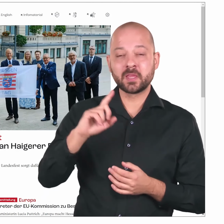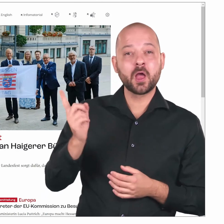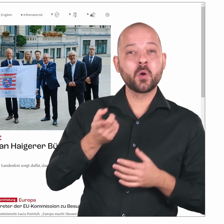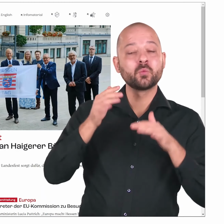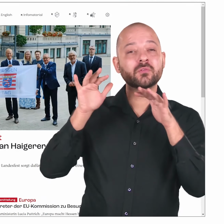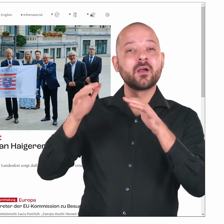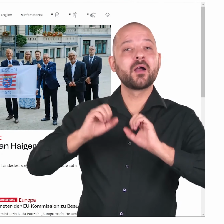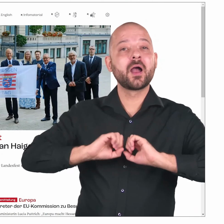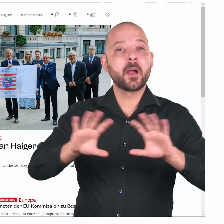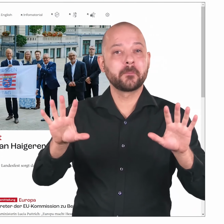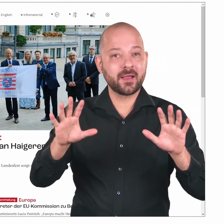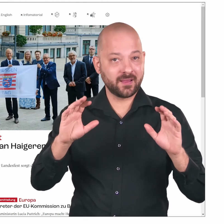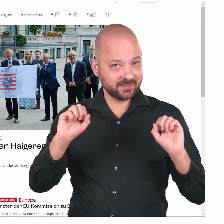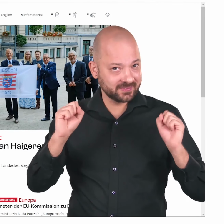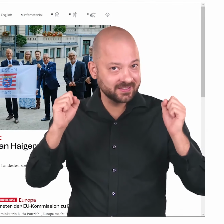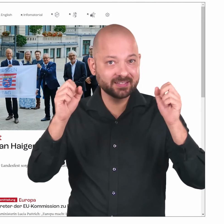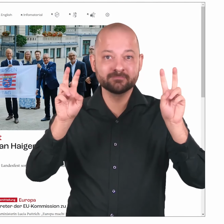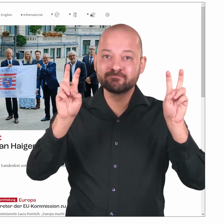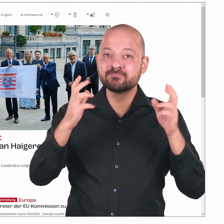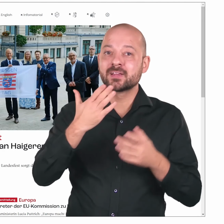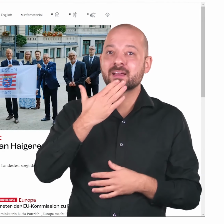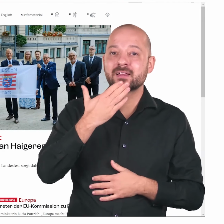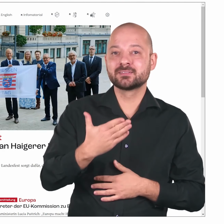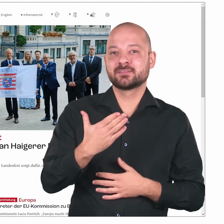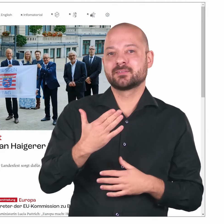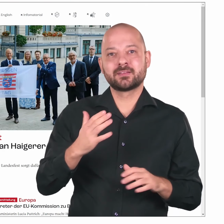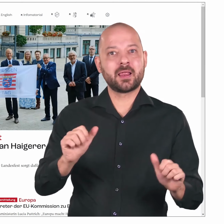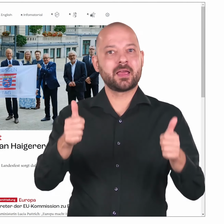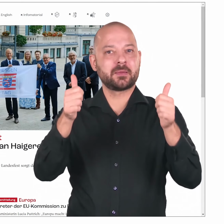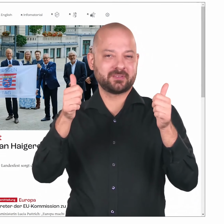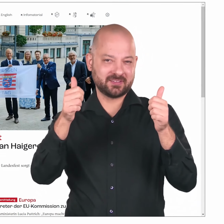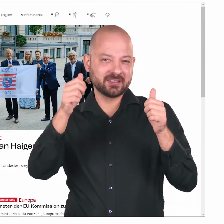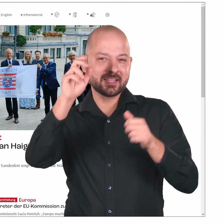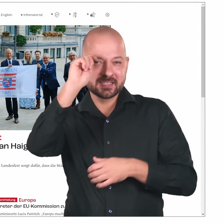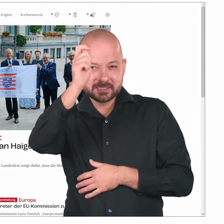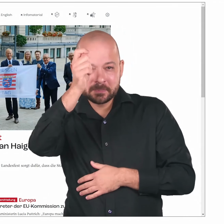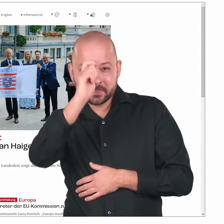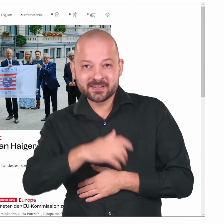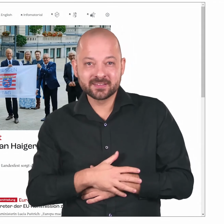sowie die Kampagne „Hessen lebt Respekt“